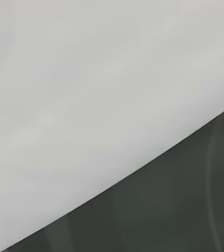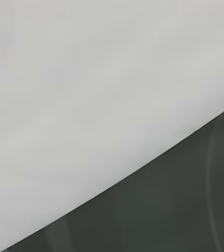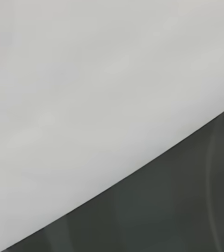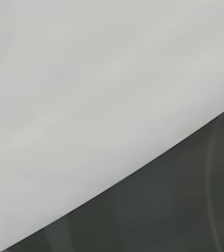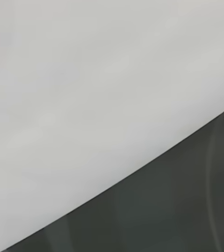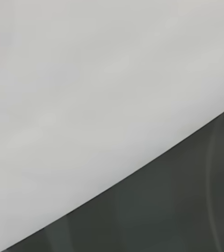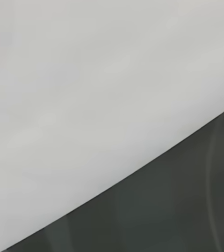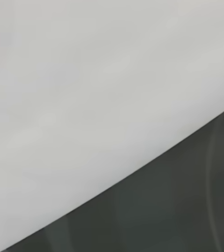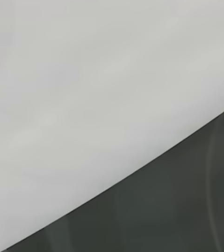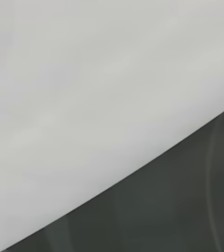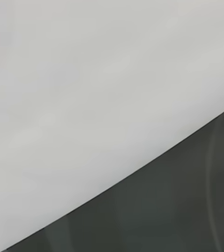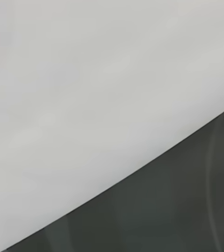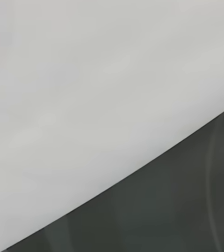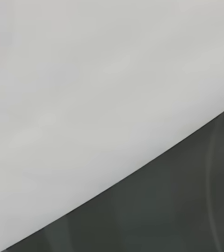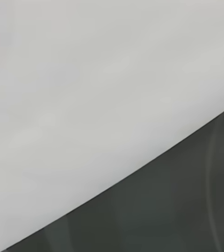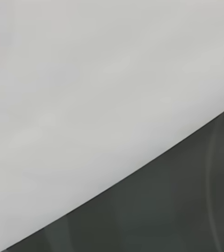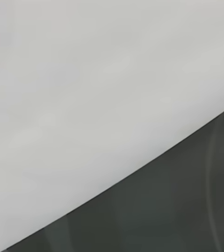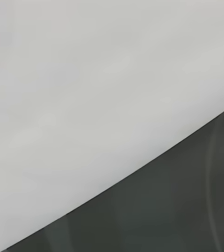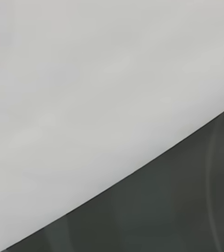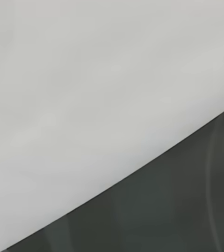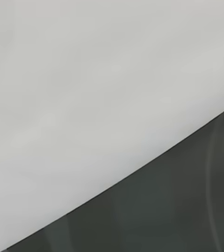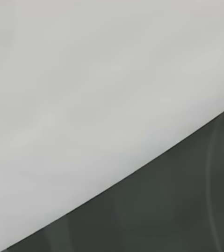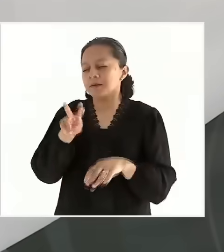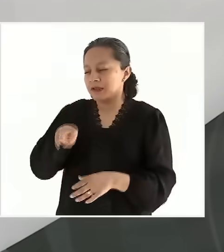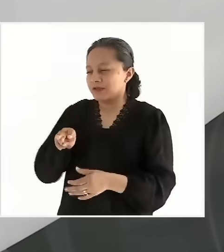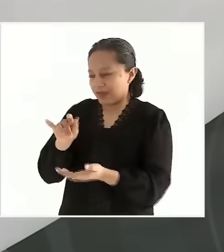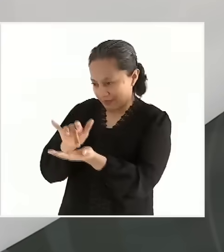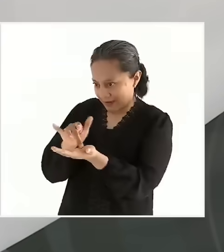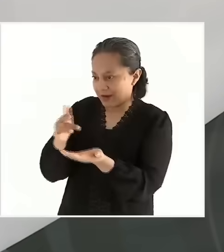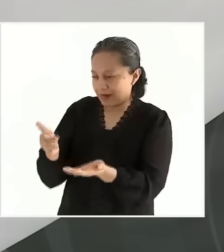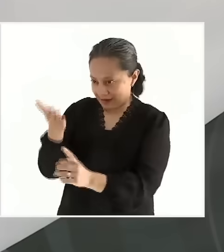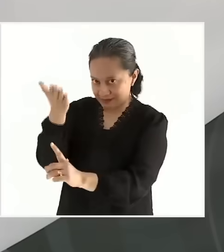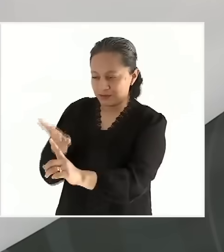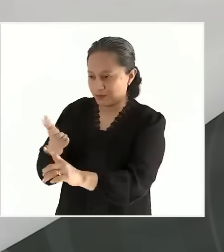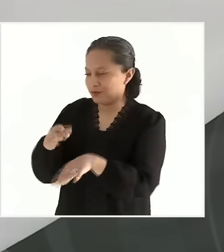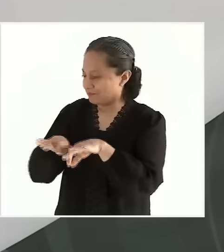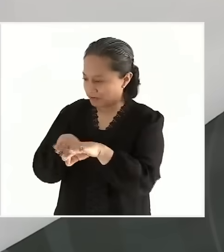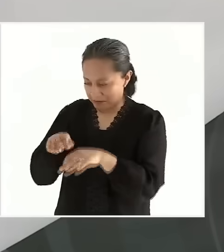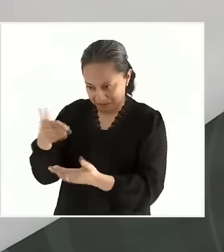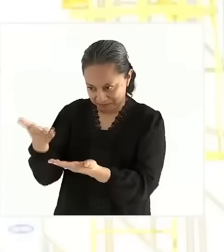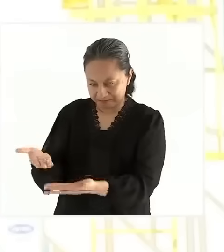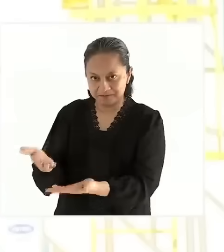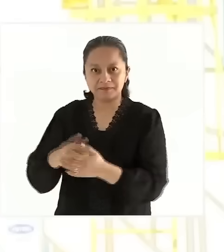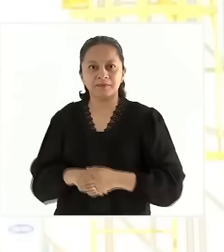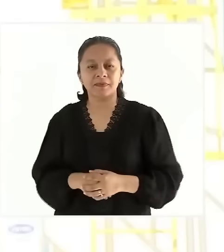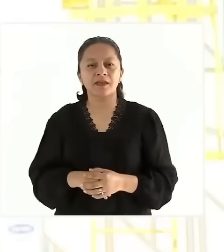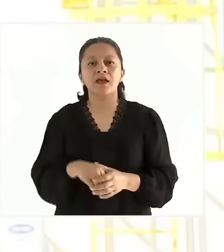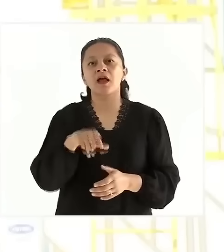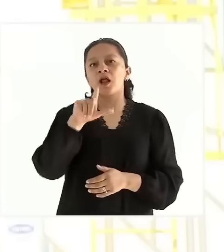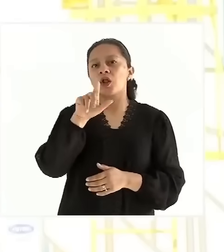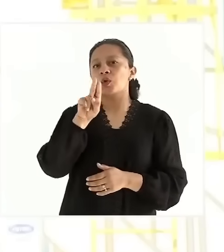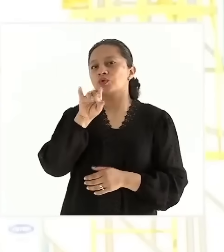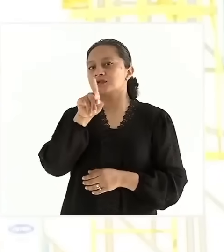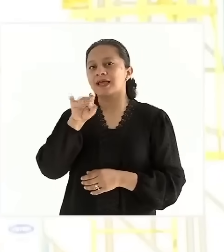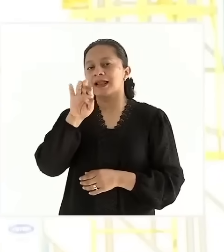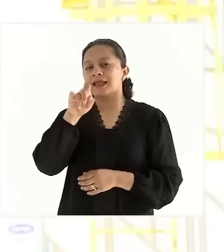todo. Muchas gracias, Mauricio por tu trabajo. Gracias a a Lucelena González,